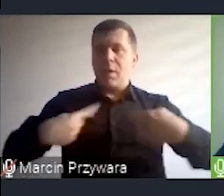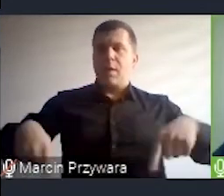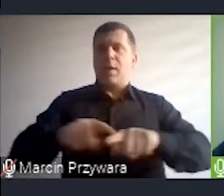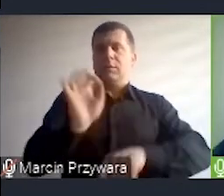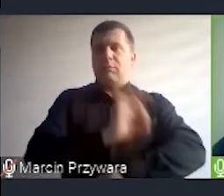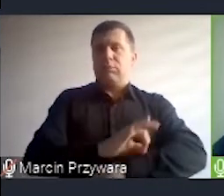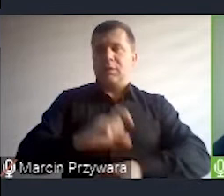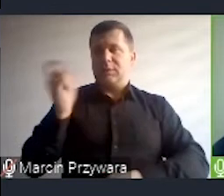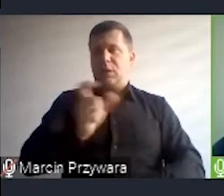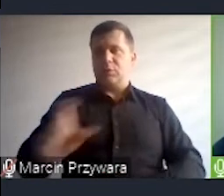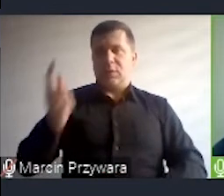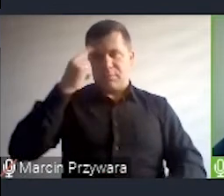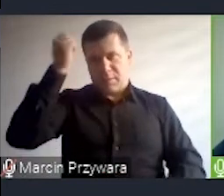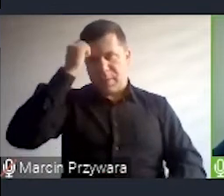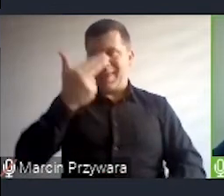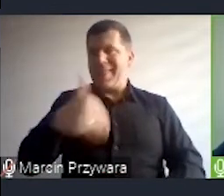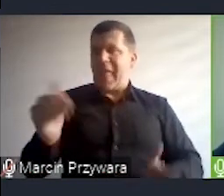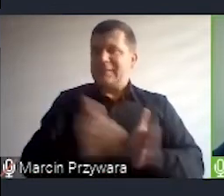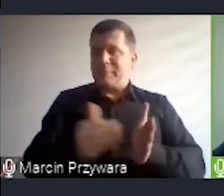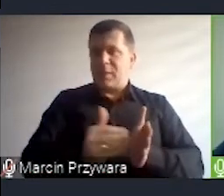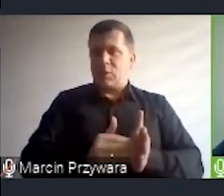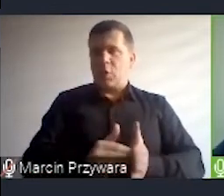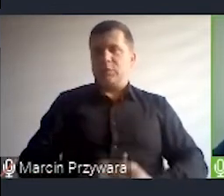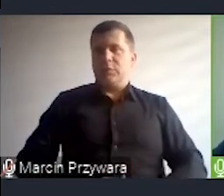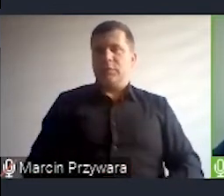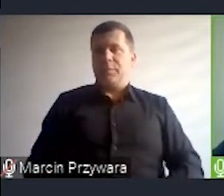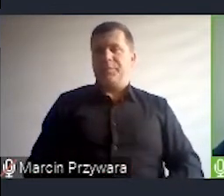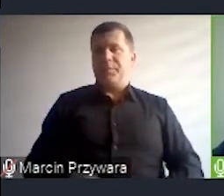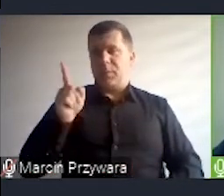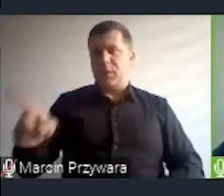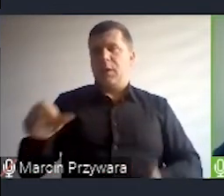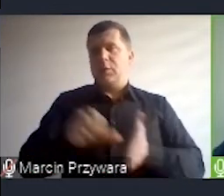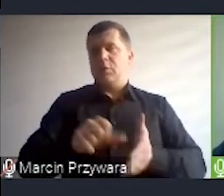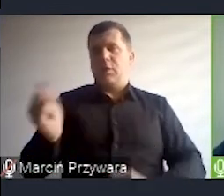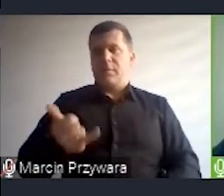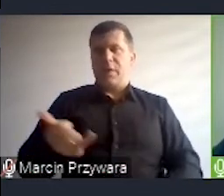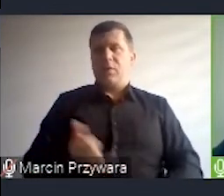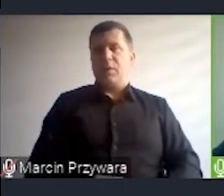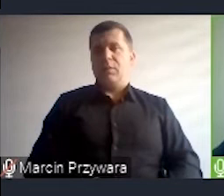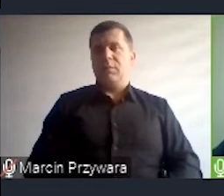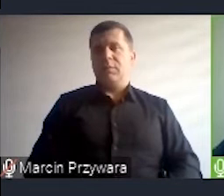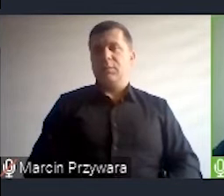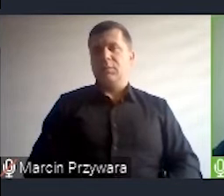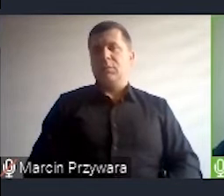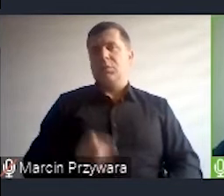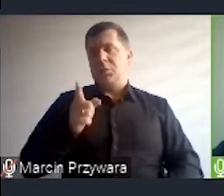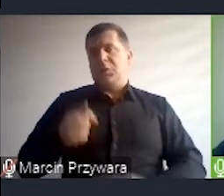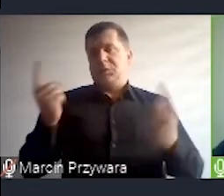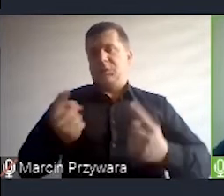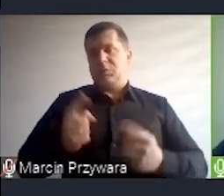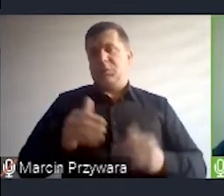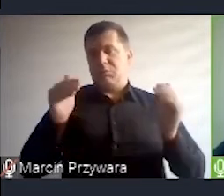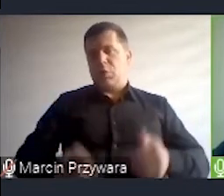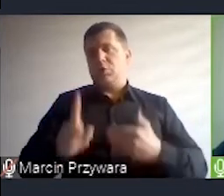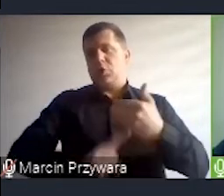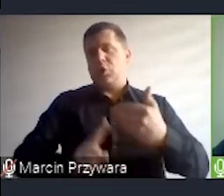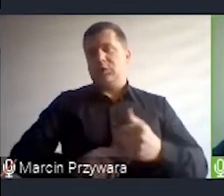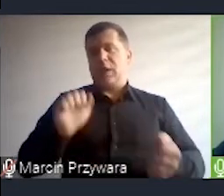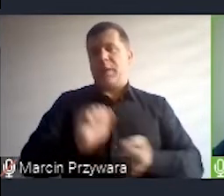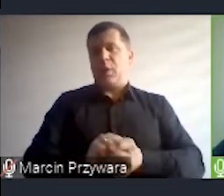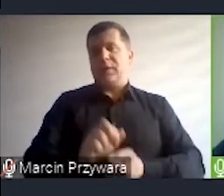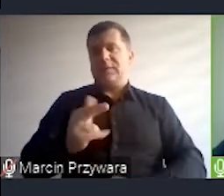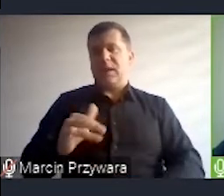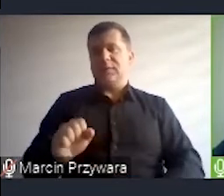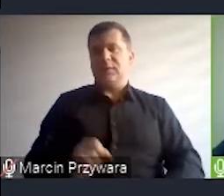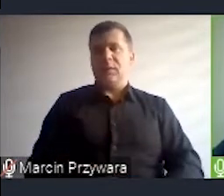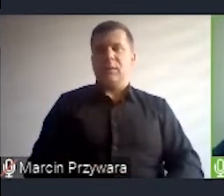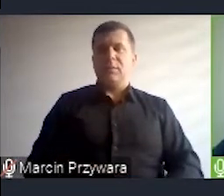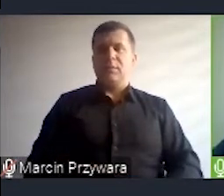cały czas pamiętacie o niezbędności, danego środka trwałego, to w takiej sytuacji możemy rozliczać amortyzację.